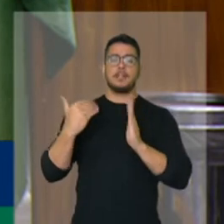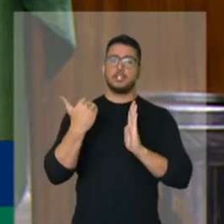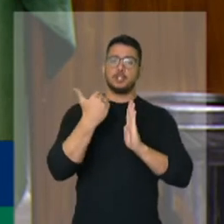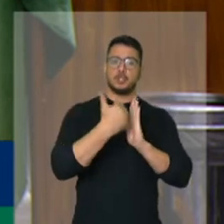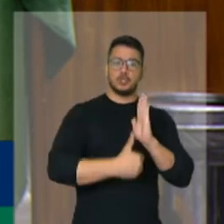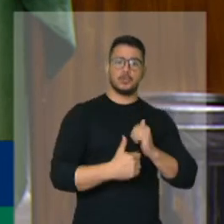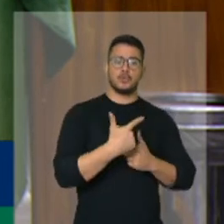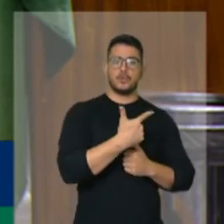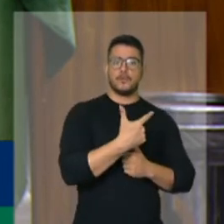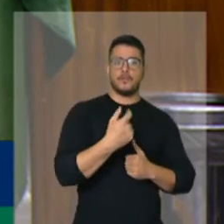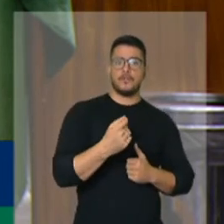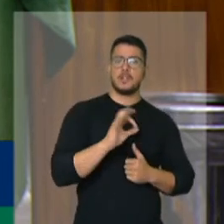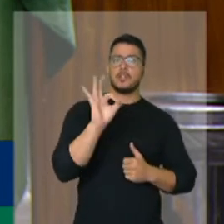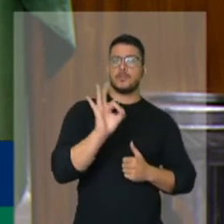VERDADE. TEVE PREJUÍZO PORQUE, NAQUELA É POCA, SE